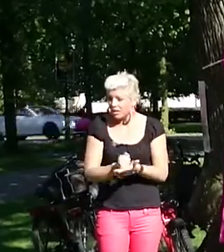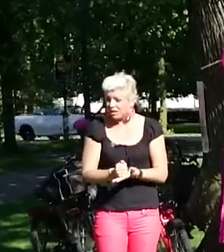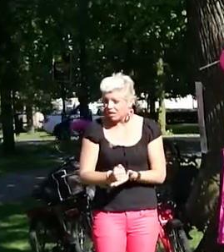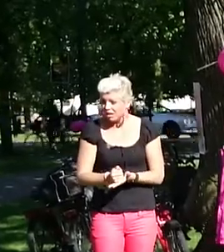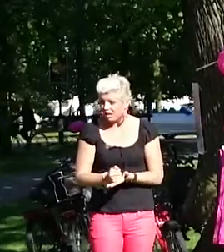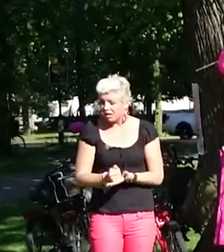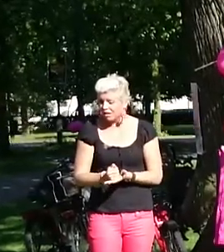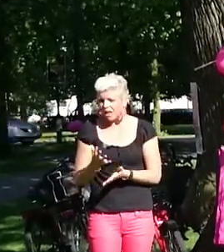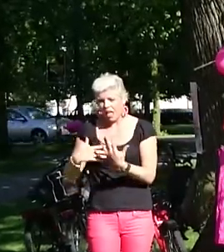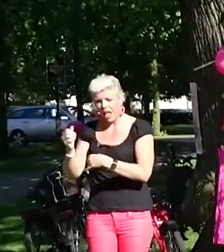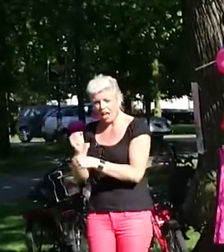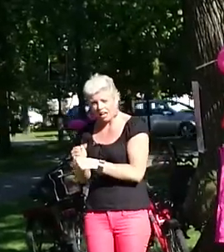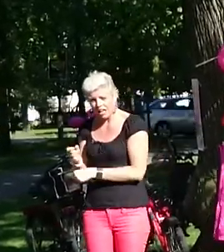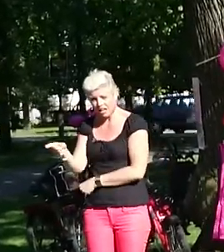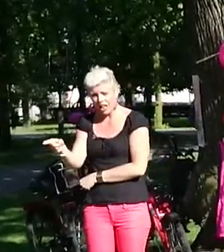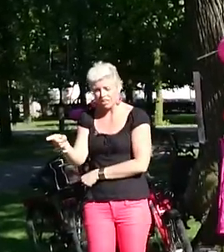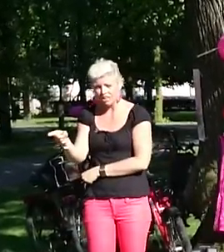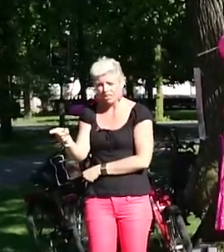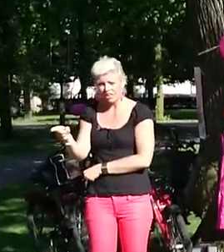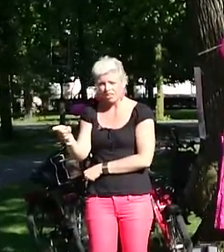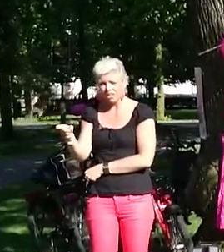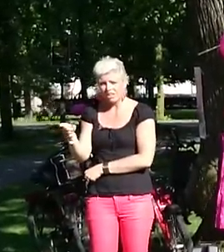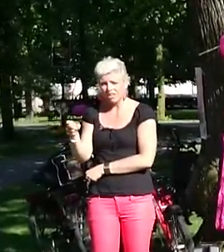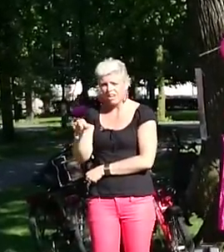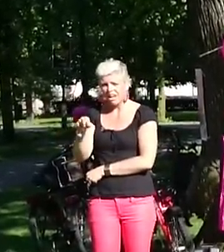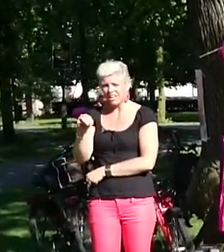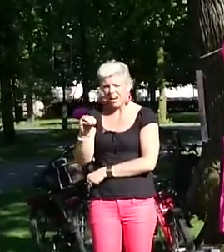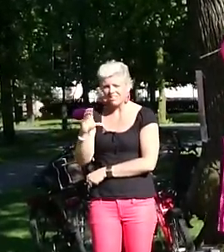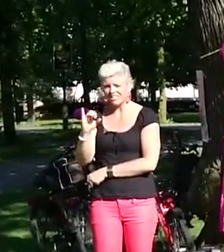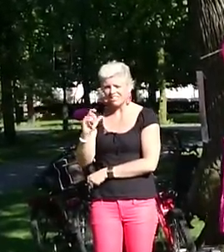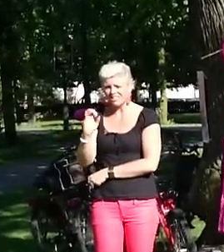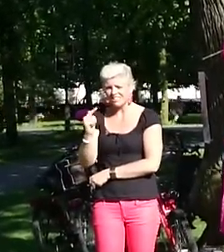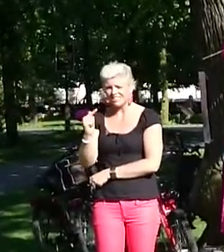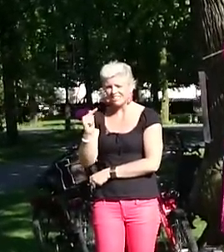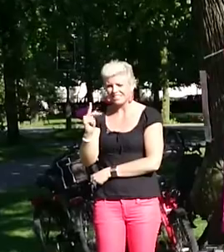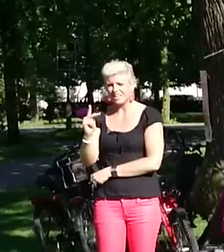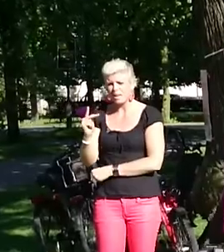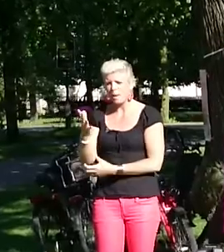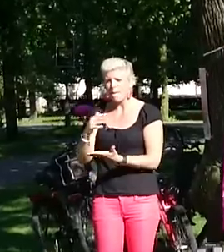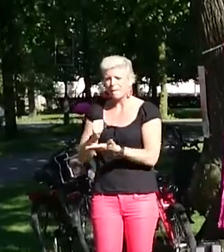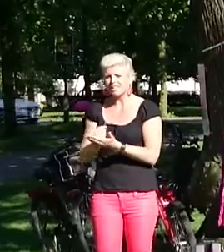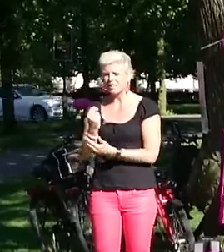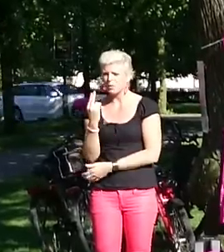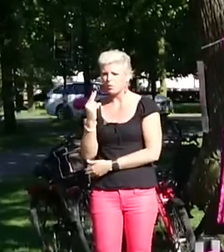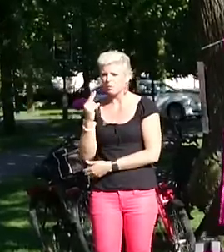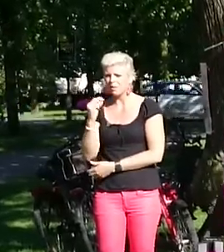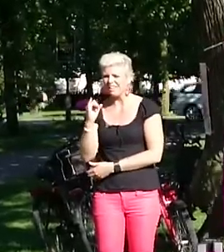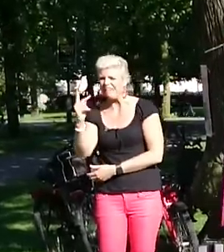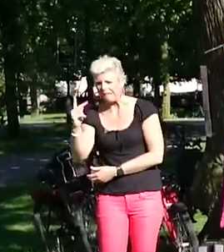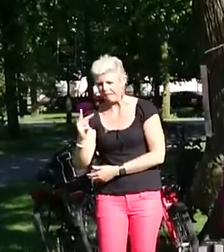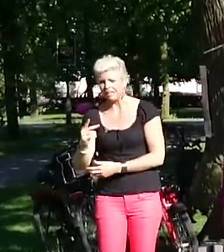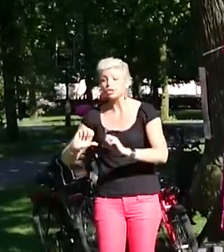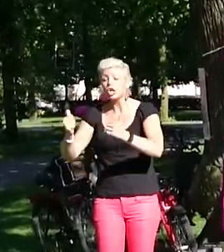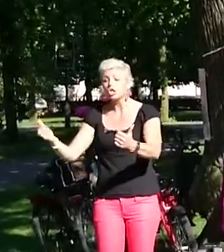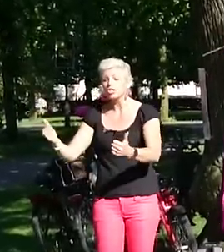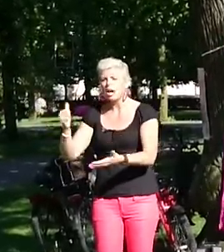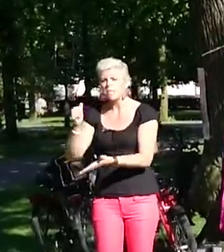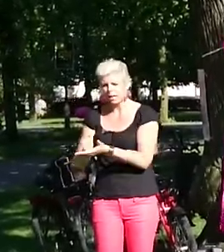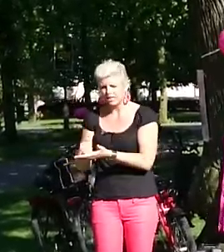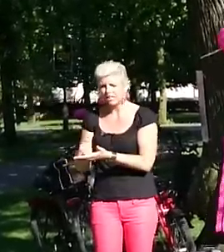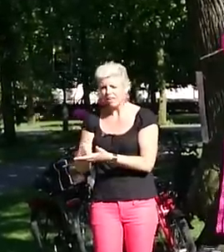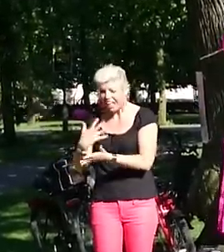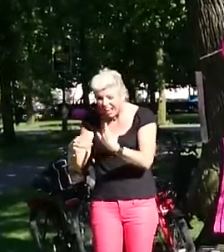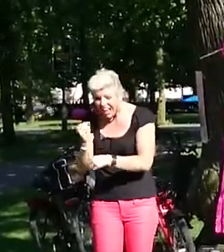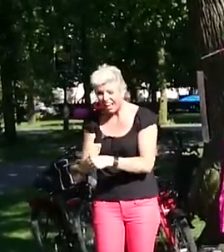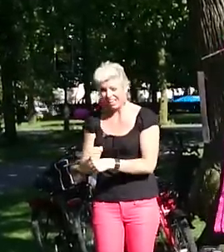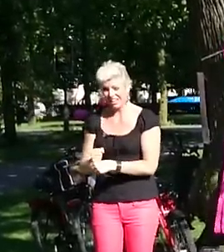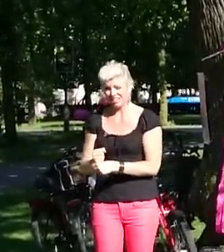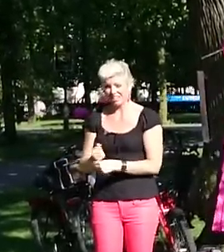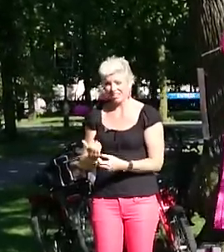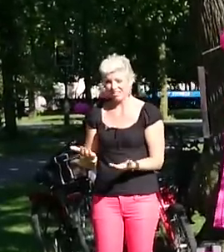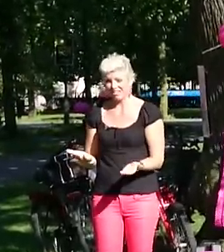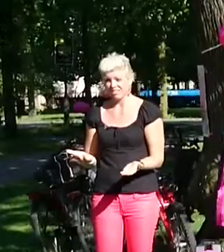I Storbritannien blev det rasistiska partiet UKIP landets största parti. I Storbritannien.